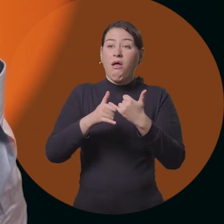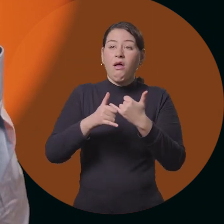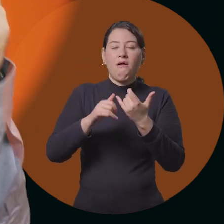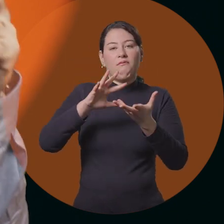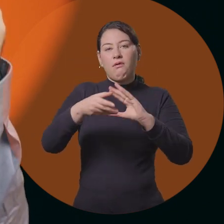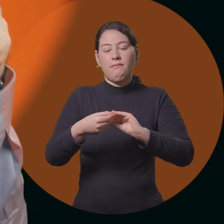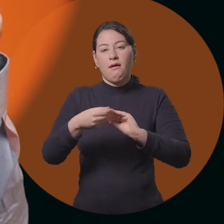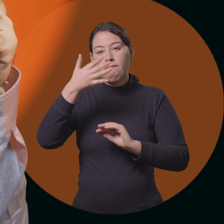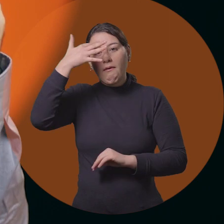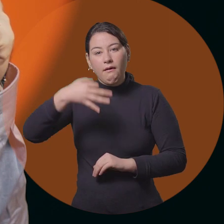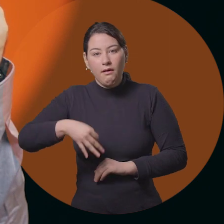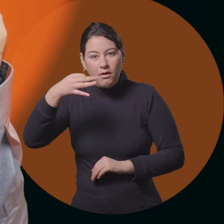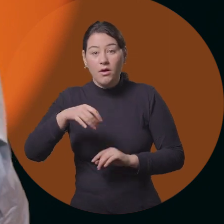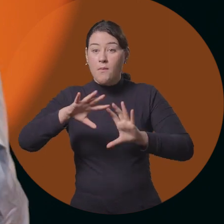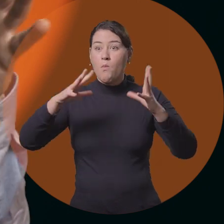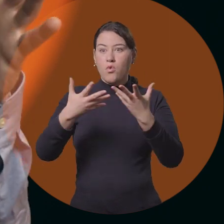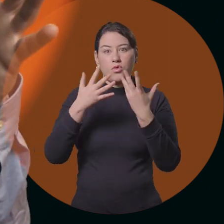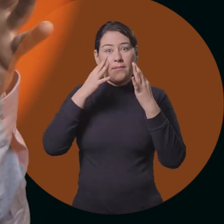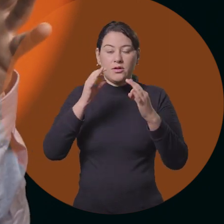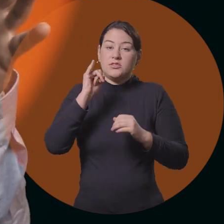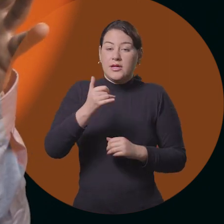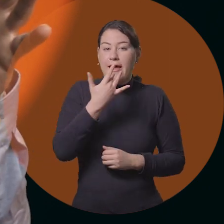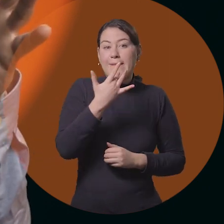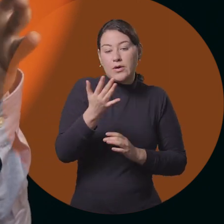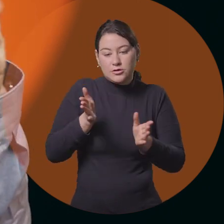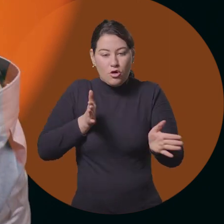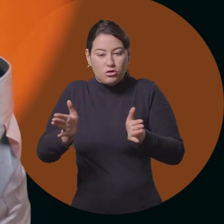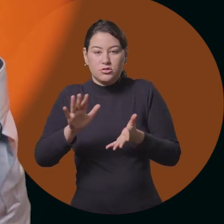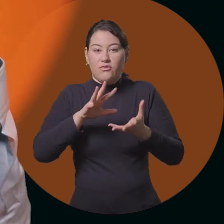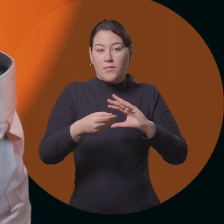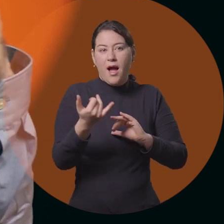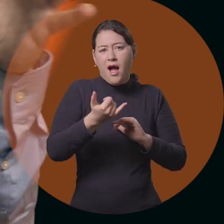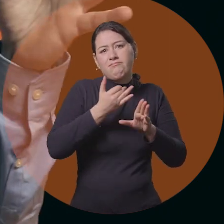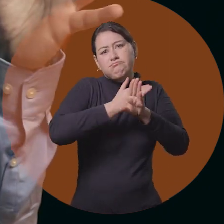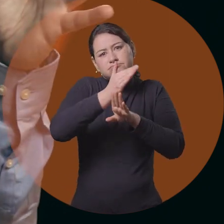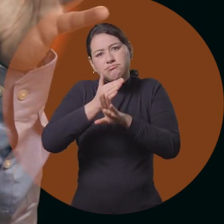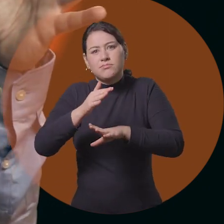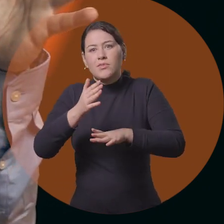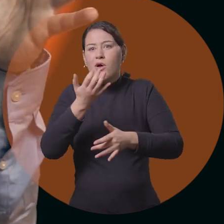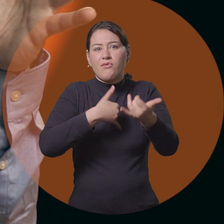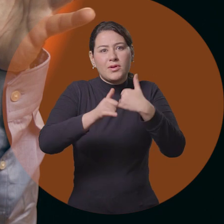Porque el mundo de hoy es muy peligroso… Es maravilloso, en el sentido de que tenemos acceso a toda la información que queramos.